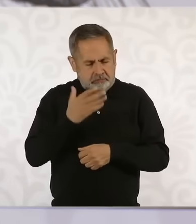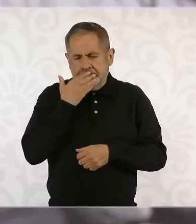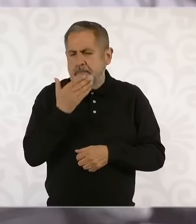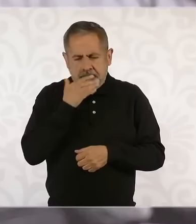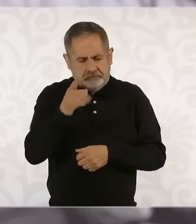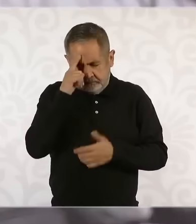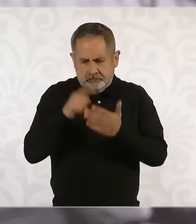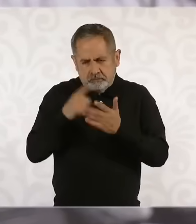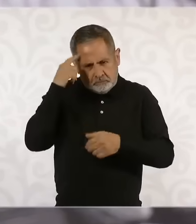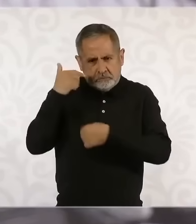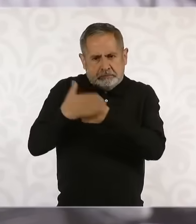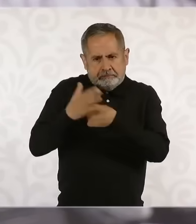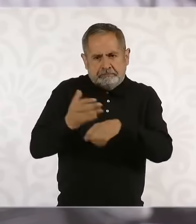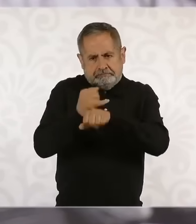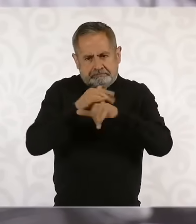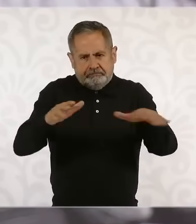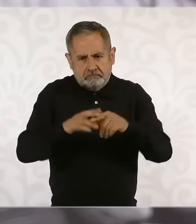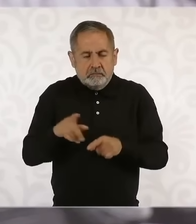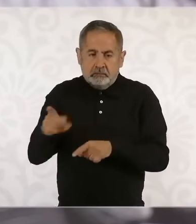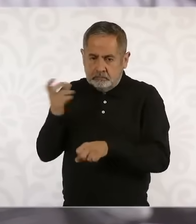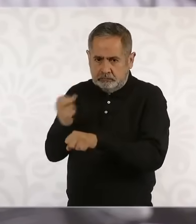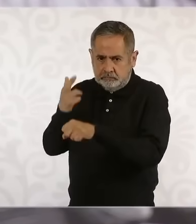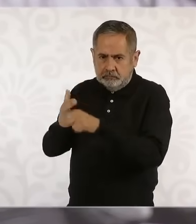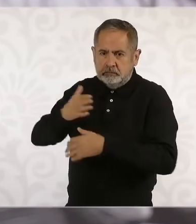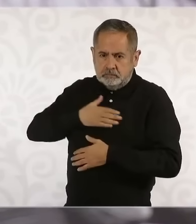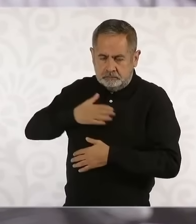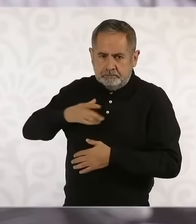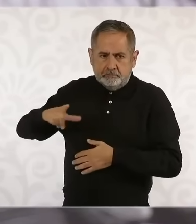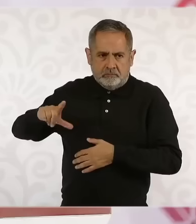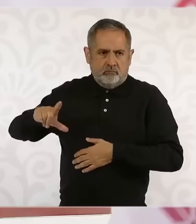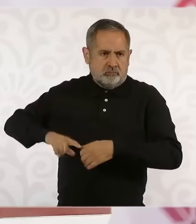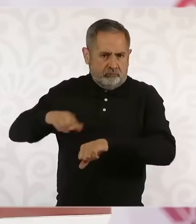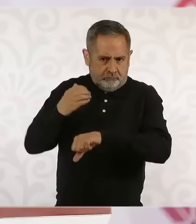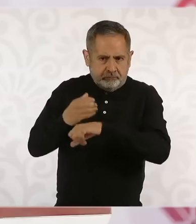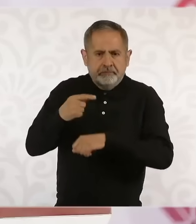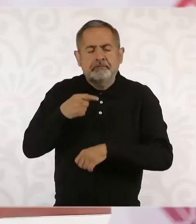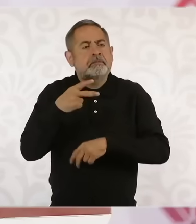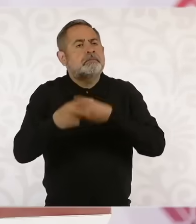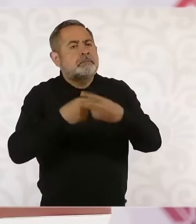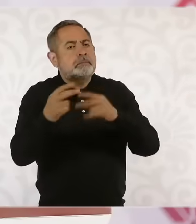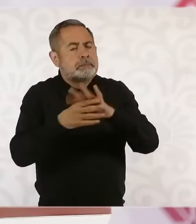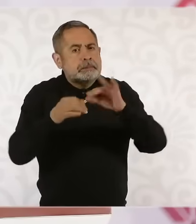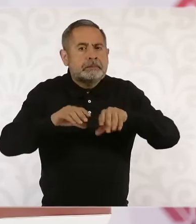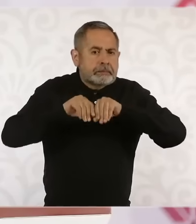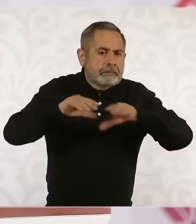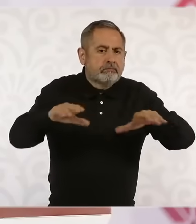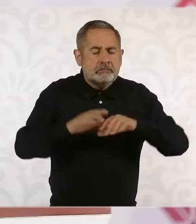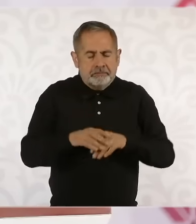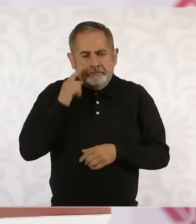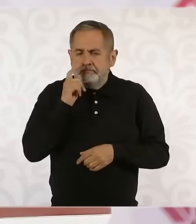prioridad para la Secretaría de Gobernación estar eh abordando los temas de búsqueda en general,